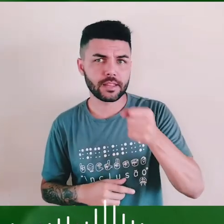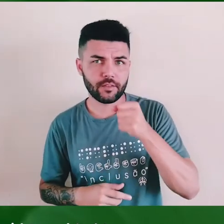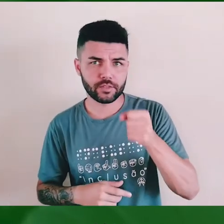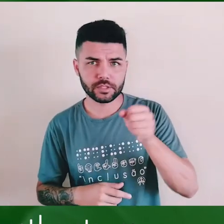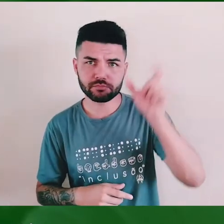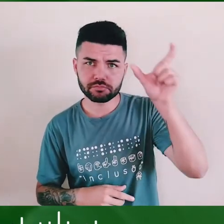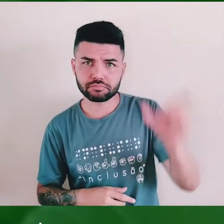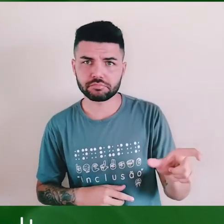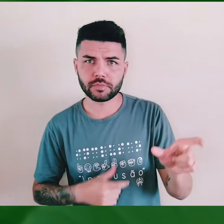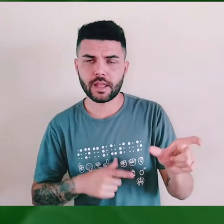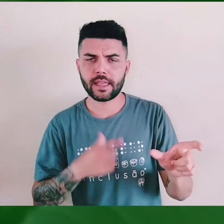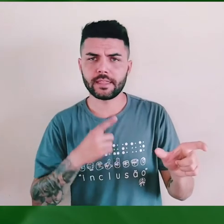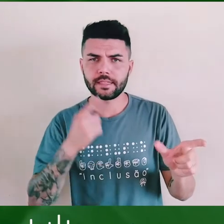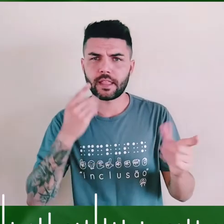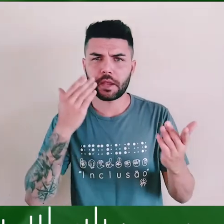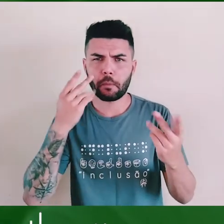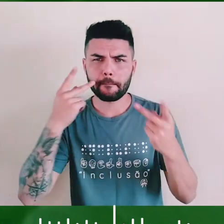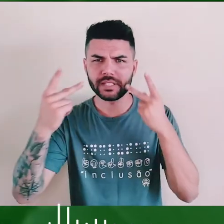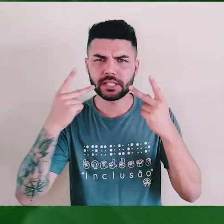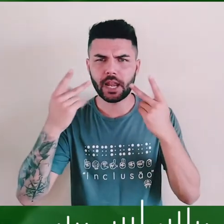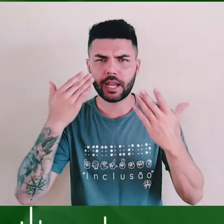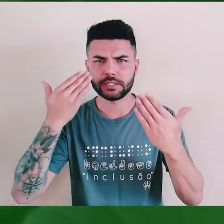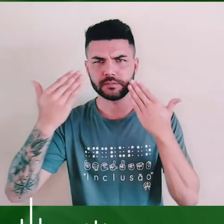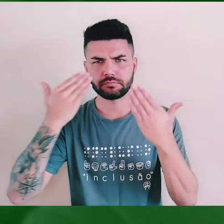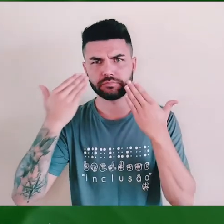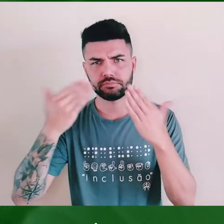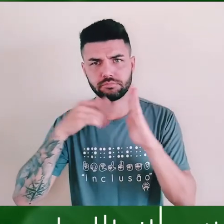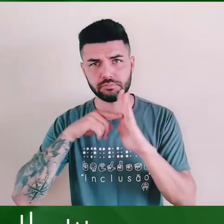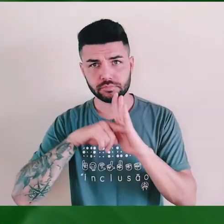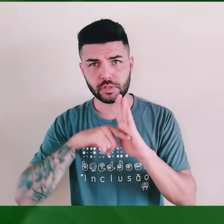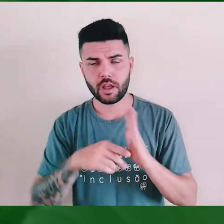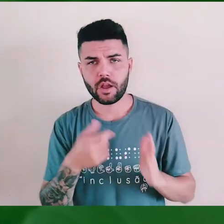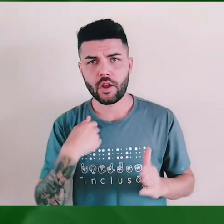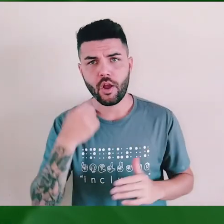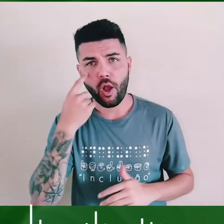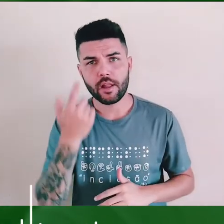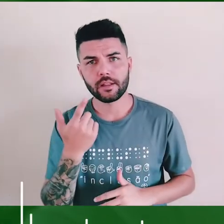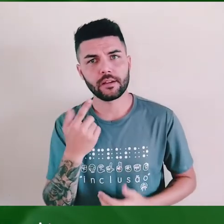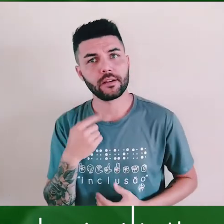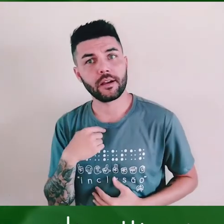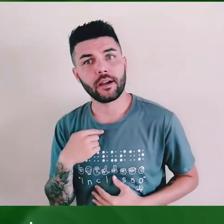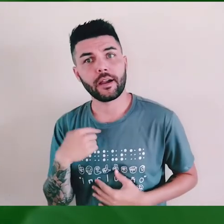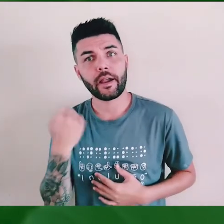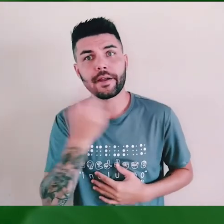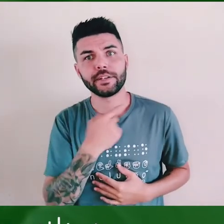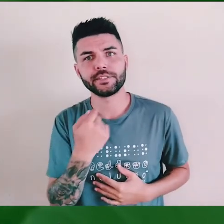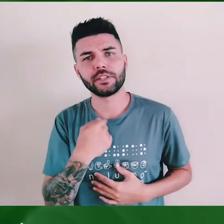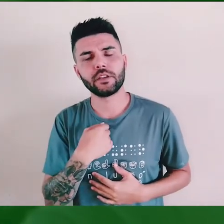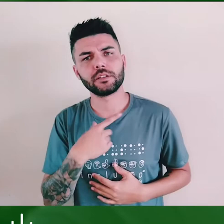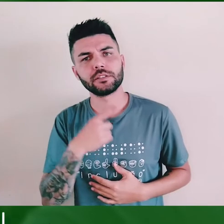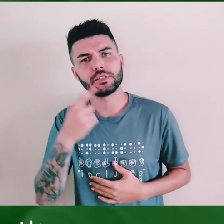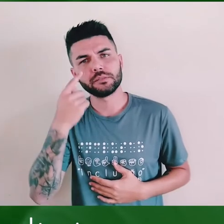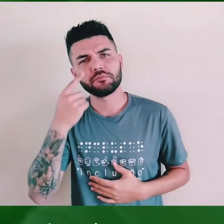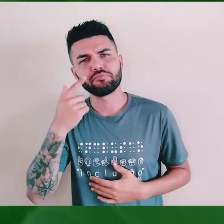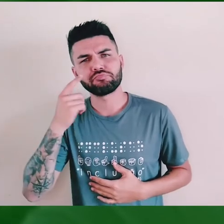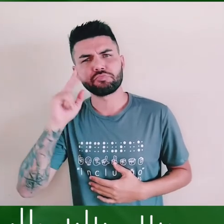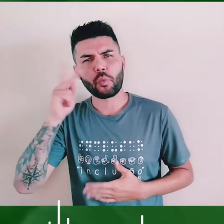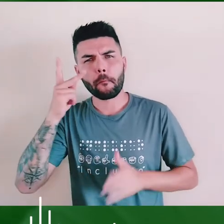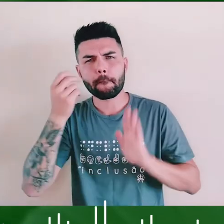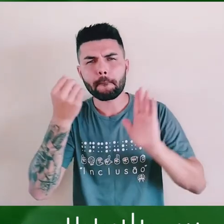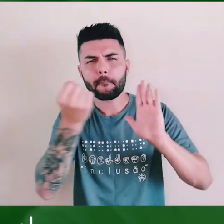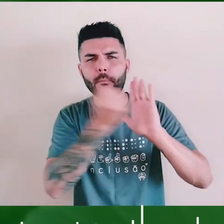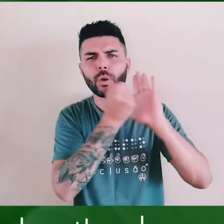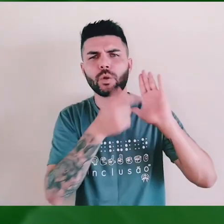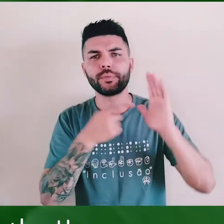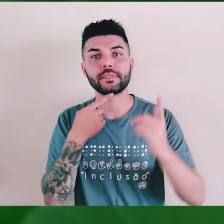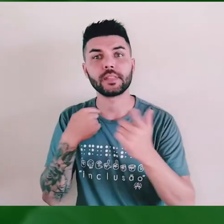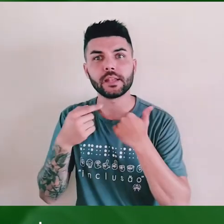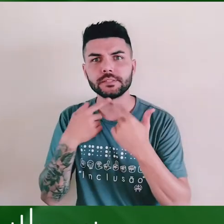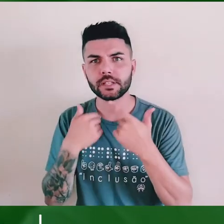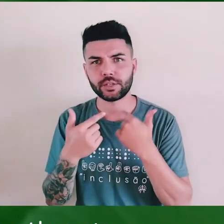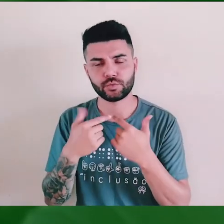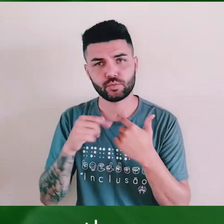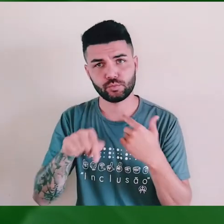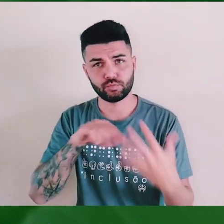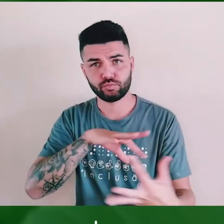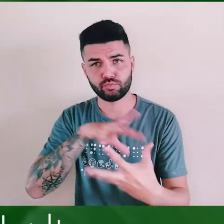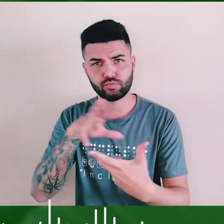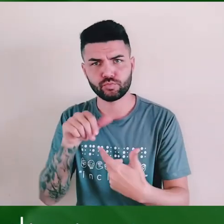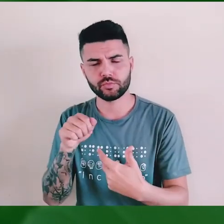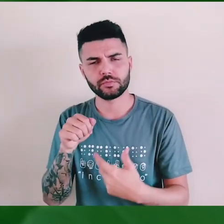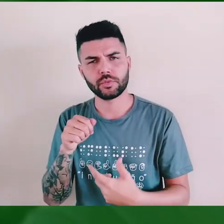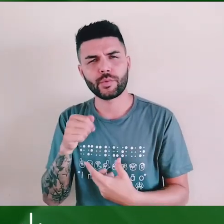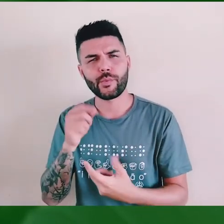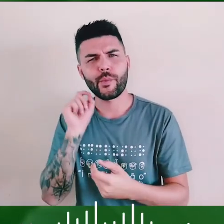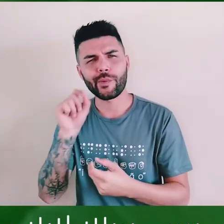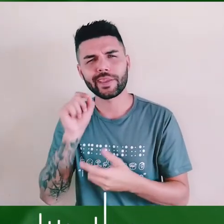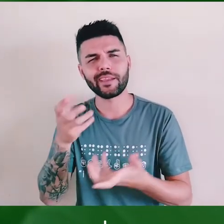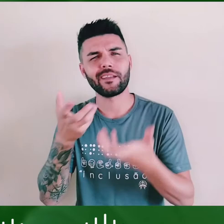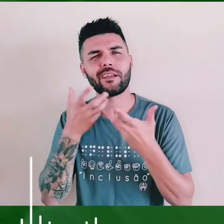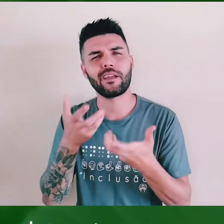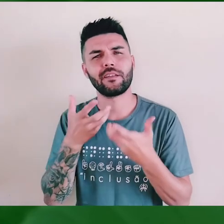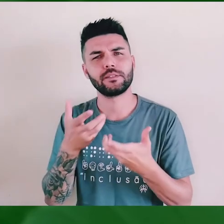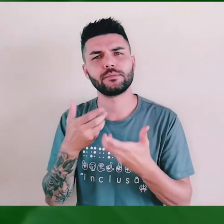mais bacana do Brasil e a gente vai com um desejo de deixar um legado de olhar para o